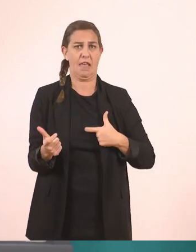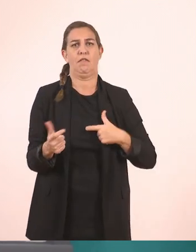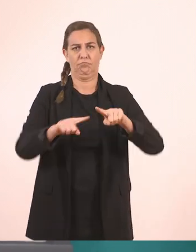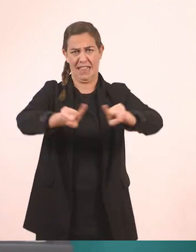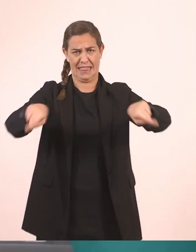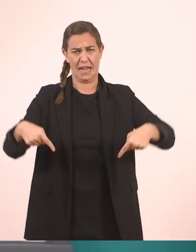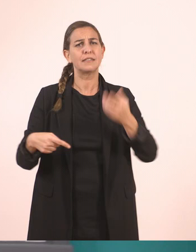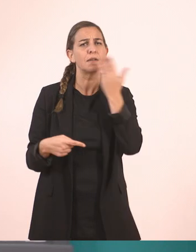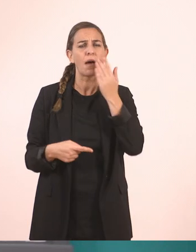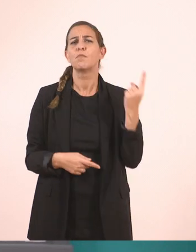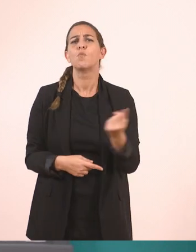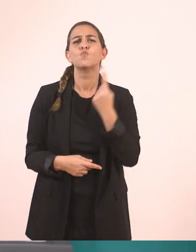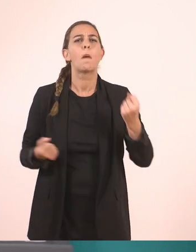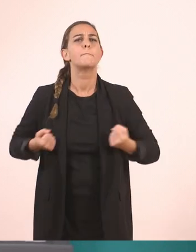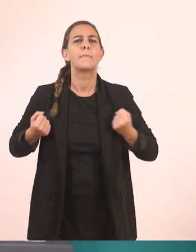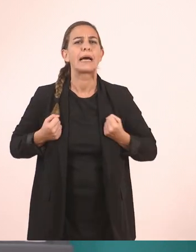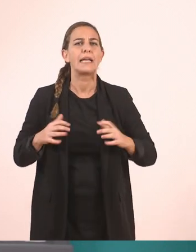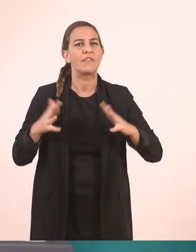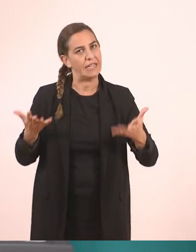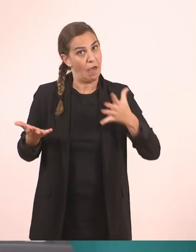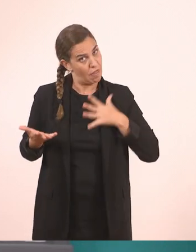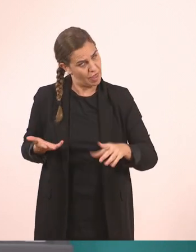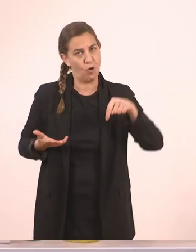Και θα ήθελα να το κάνουμε μαζί, να συμμετέχετε όσο μπορείτε.